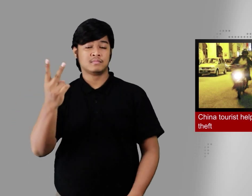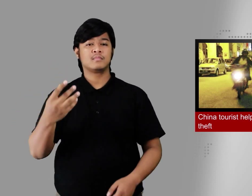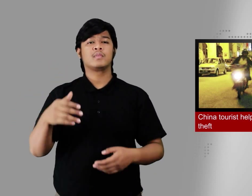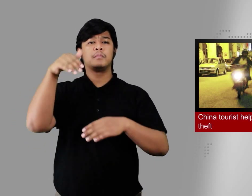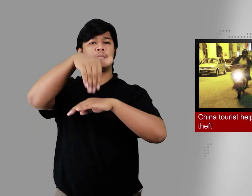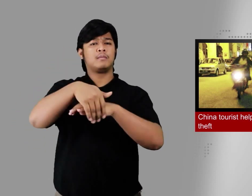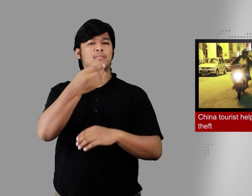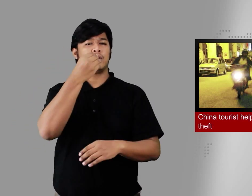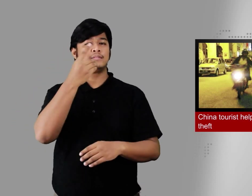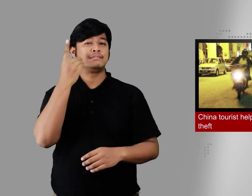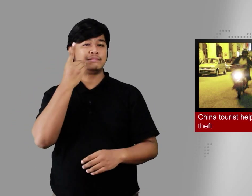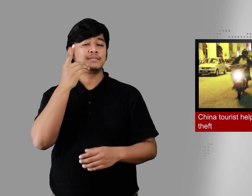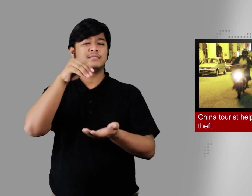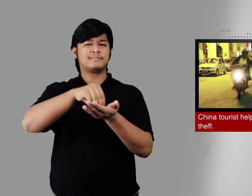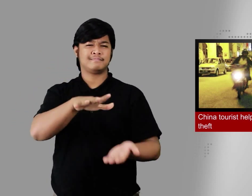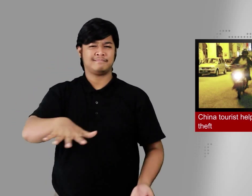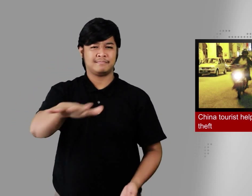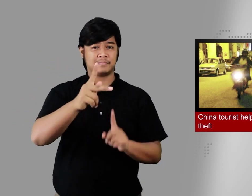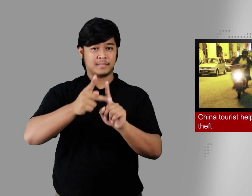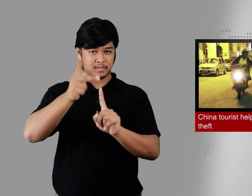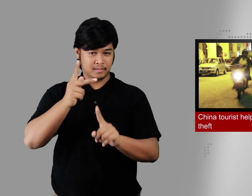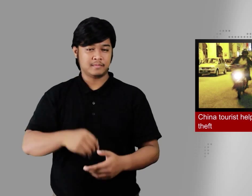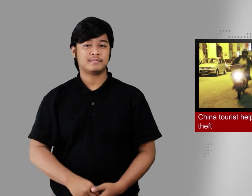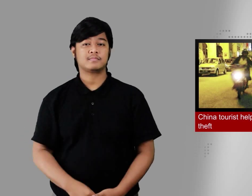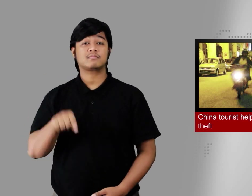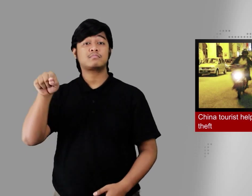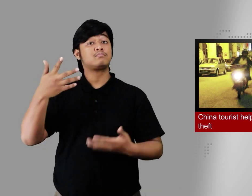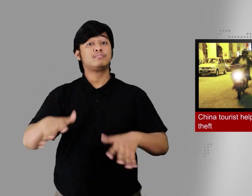Mereka menikmati makan malam di kawasan berdekatan.